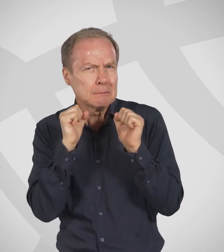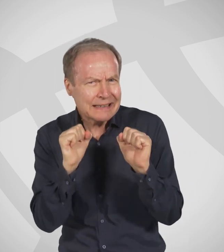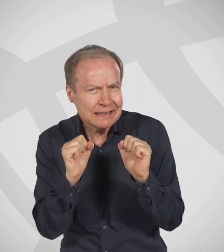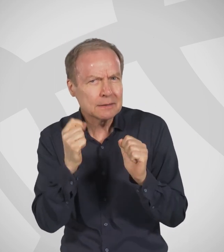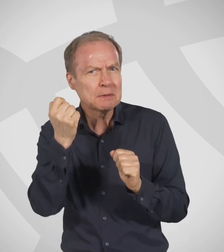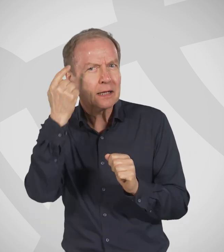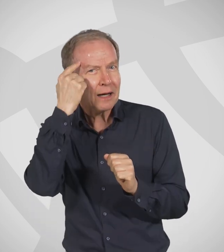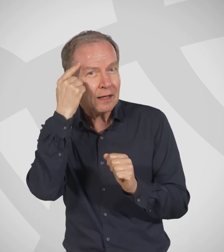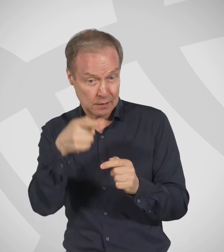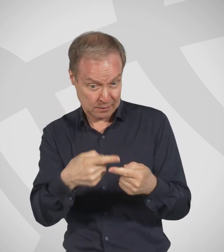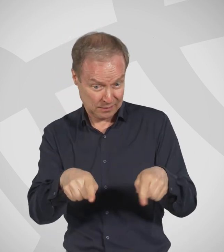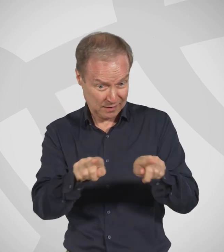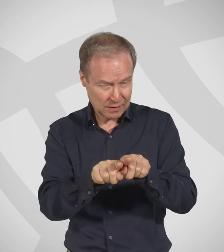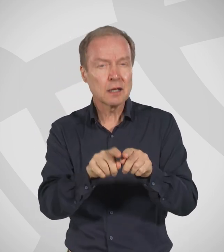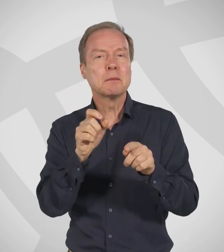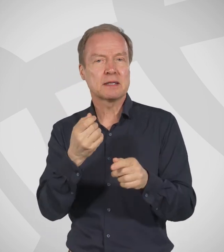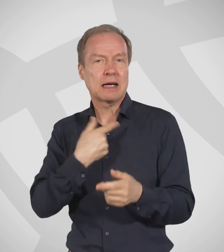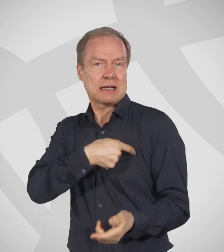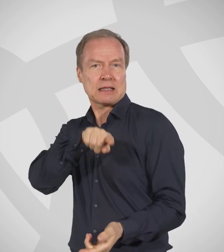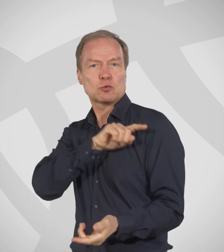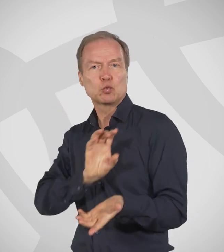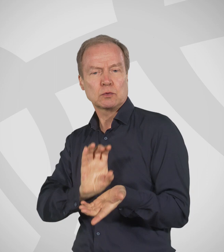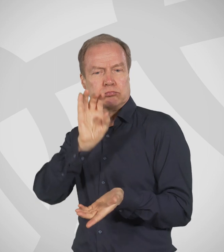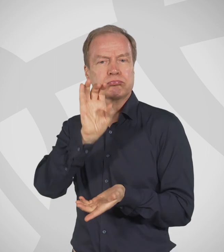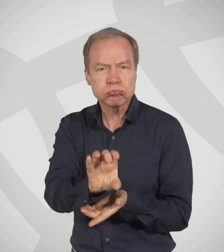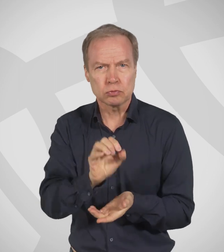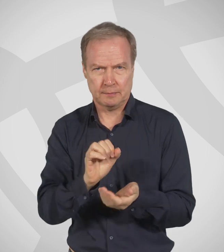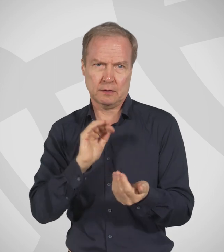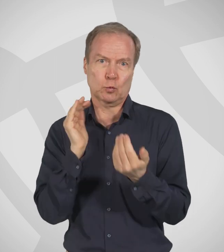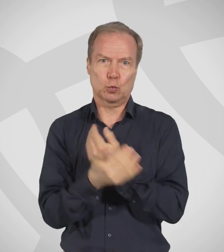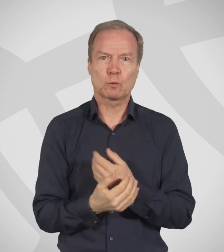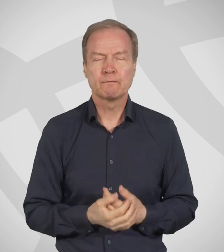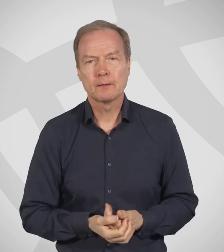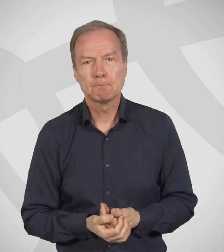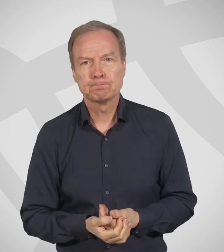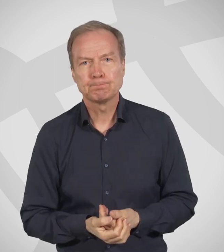Toimenpiteiden riittävä resursointi pitää turvata.